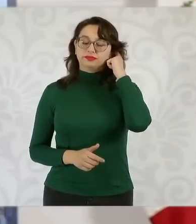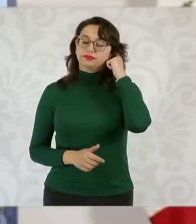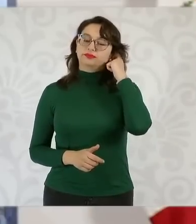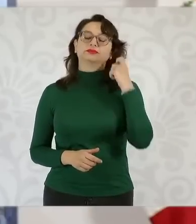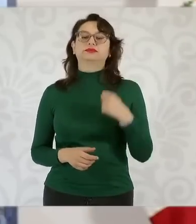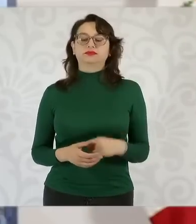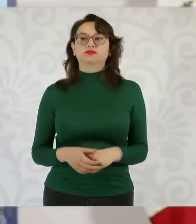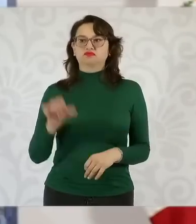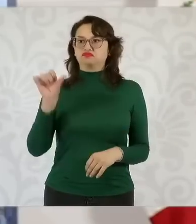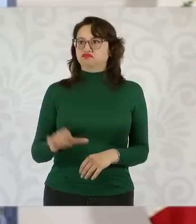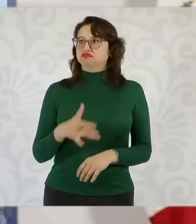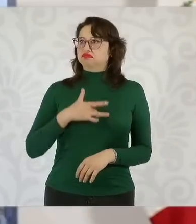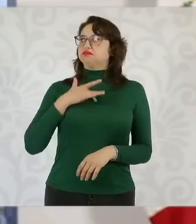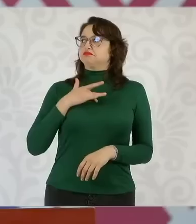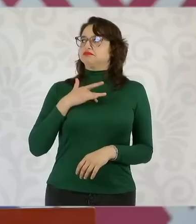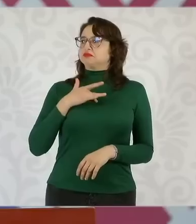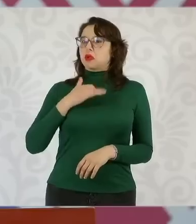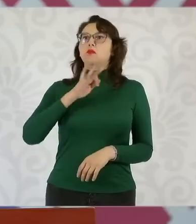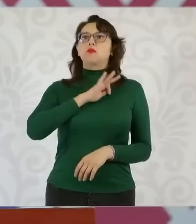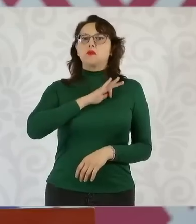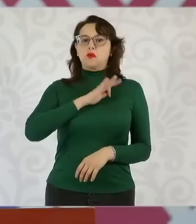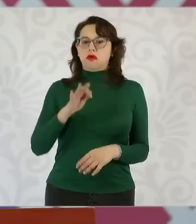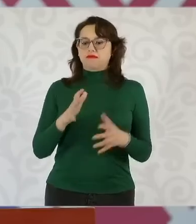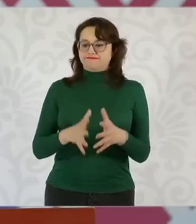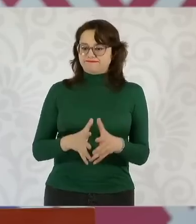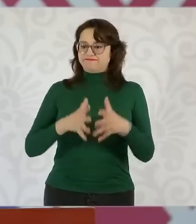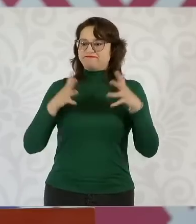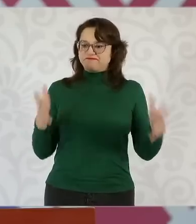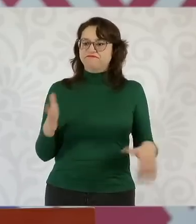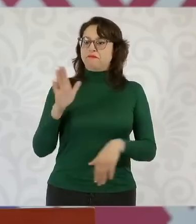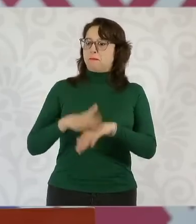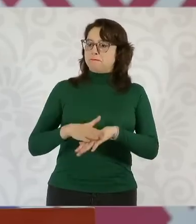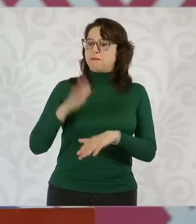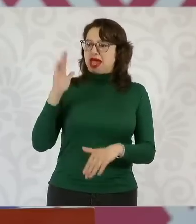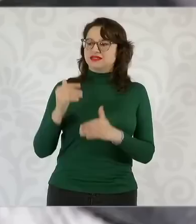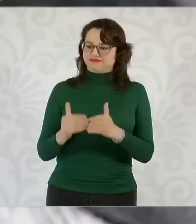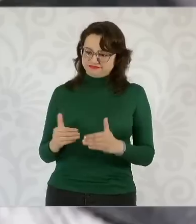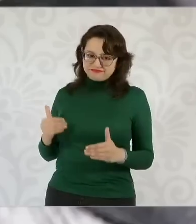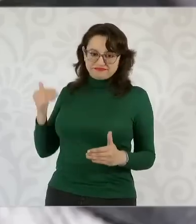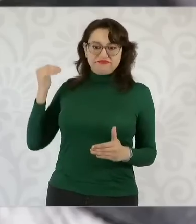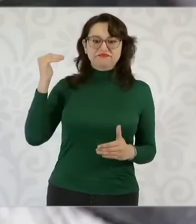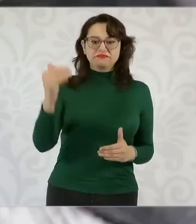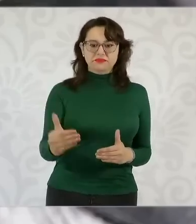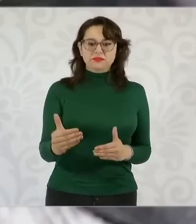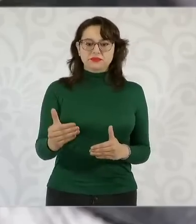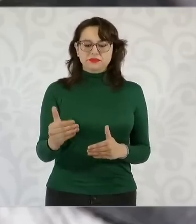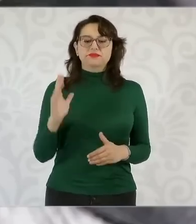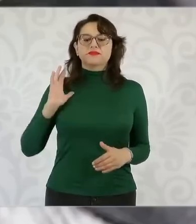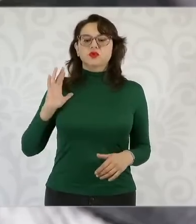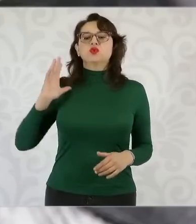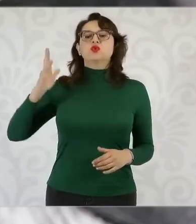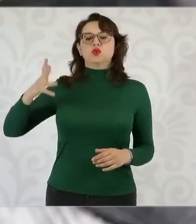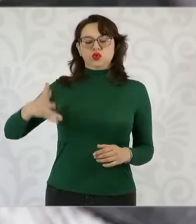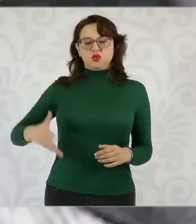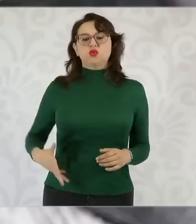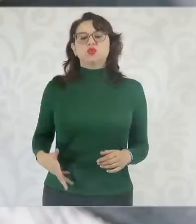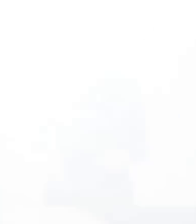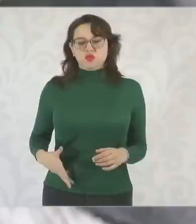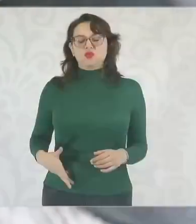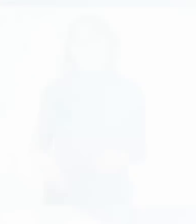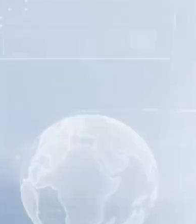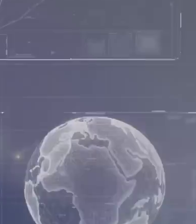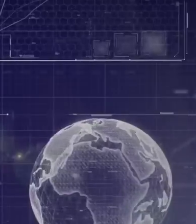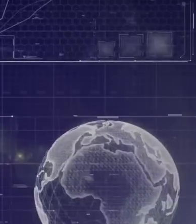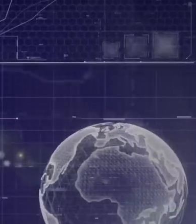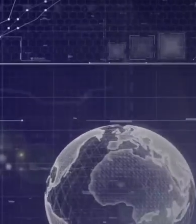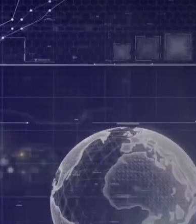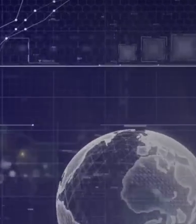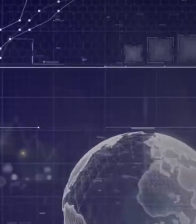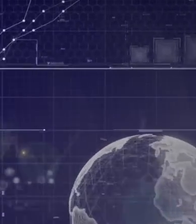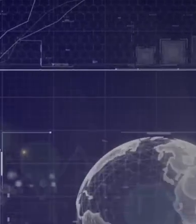cinco nuevas sucursales cada año buscando llegar a las 165 sucursales para 2028 esta estrategia